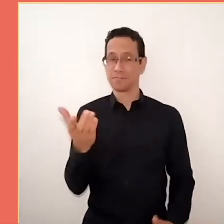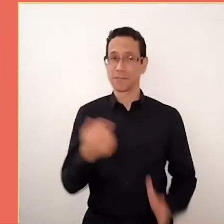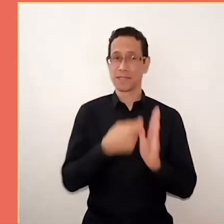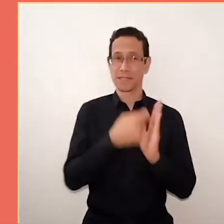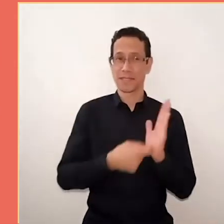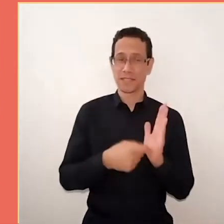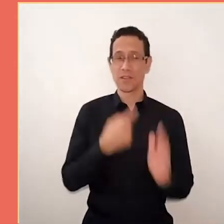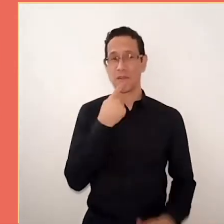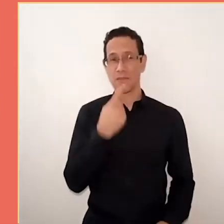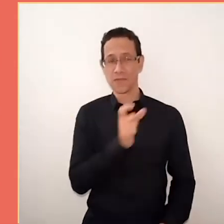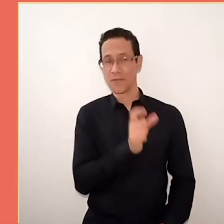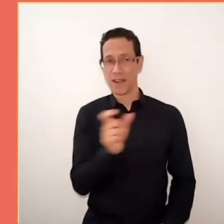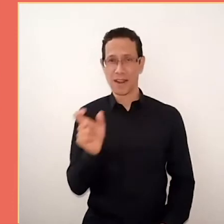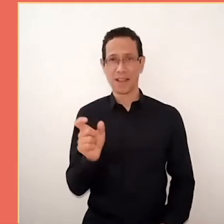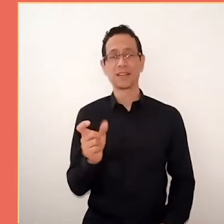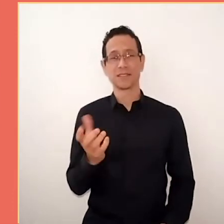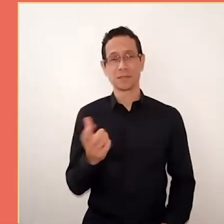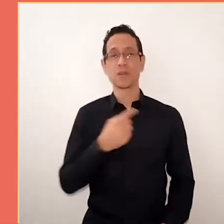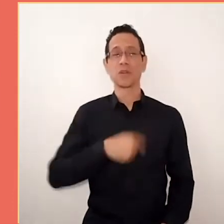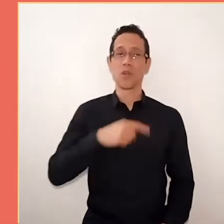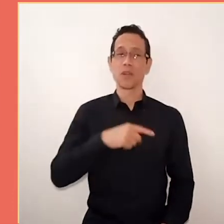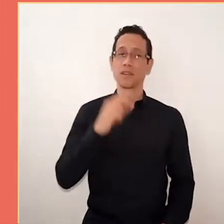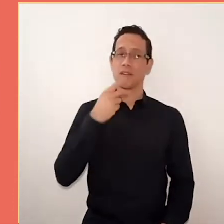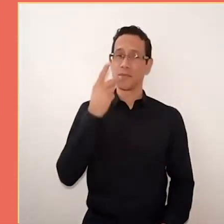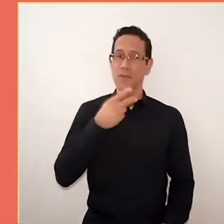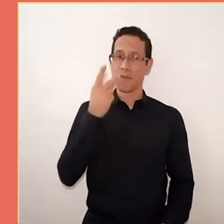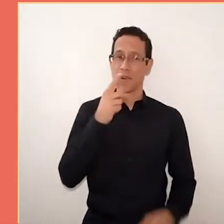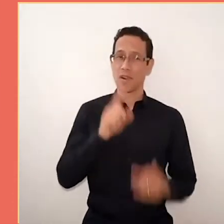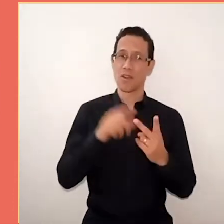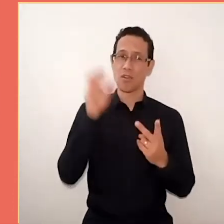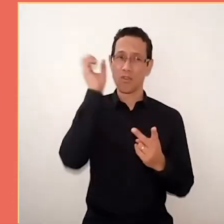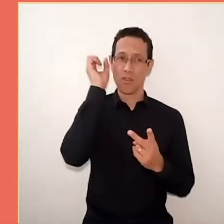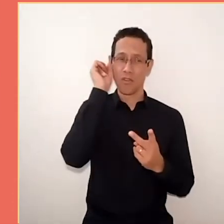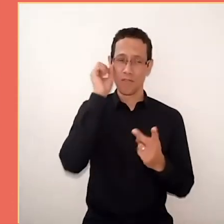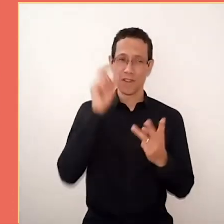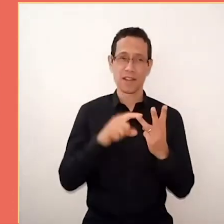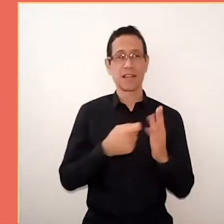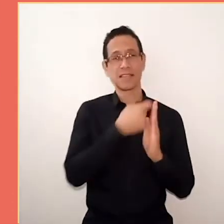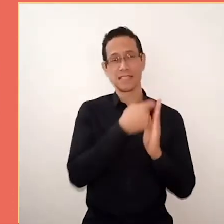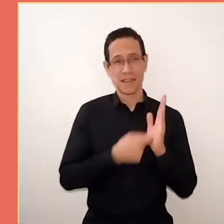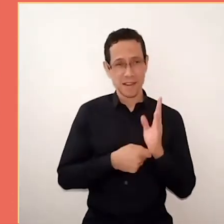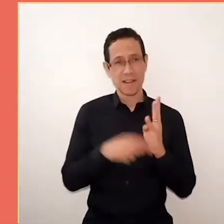que nós falamos, ouvimos, escrevemos e lemos a palavra para sermos capazes de ler o mundo.